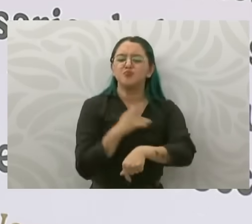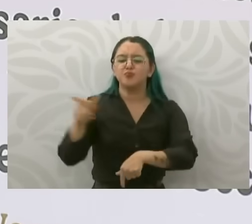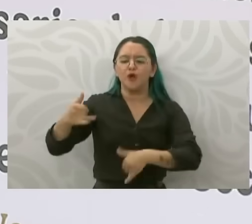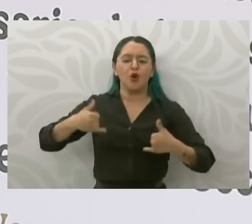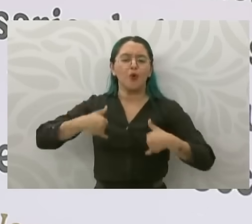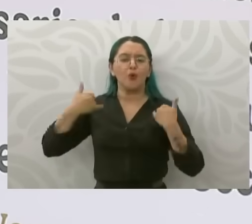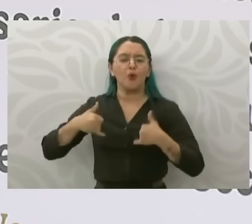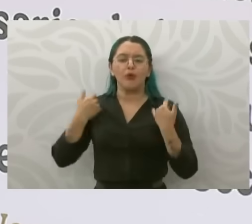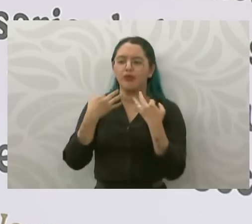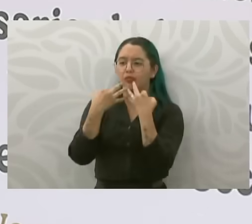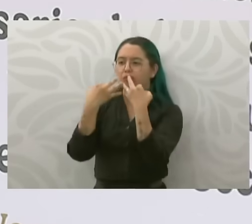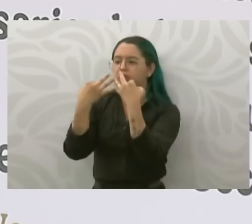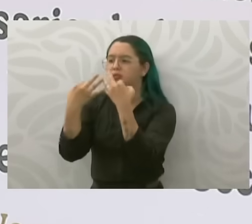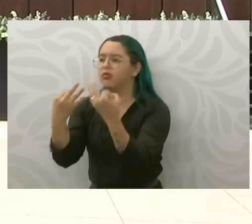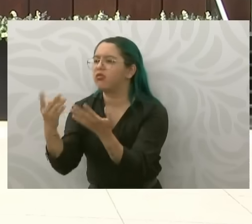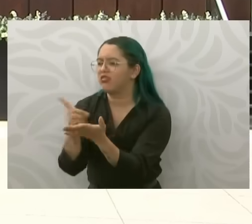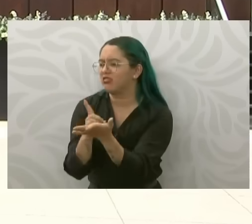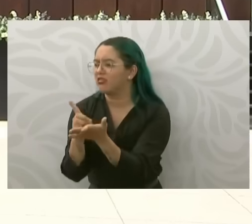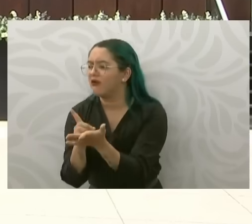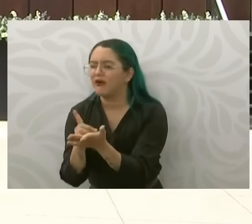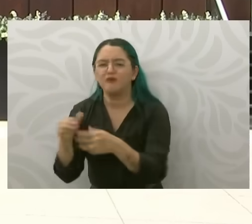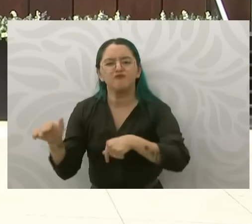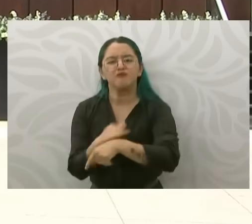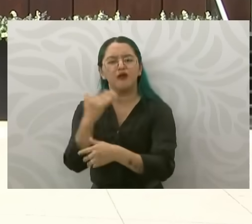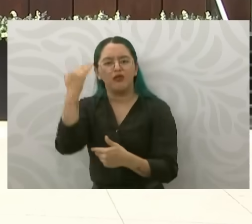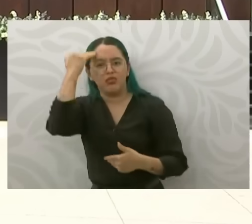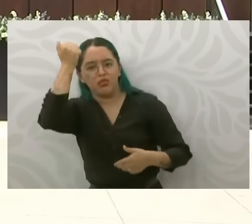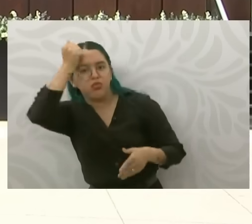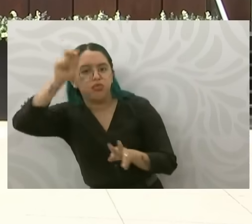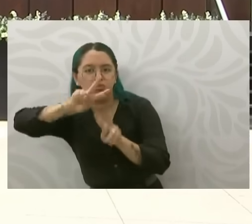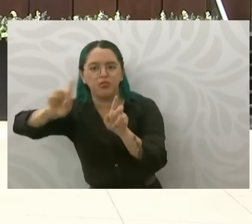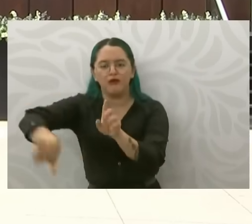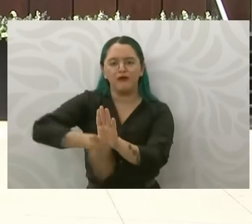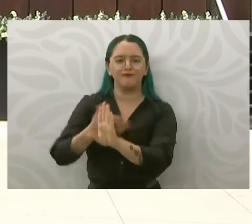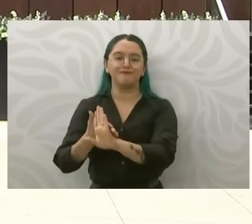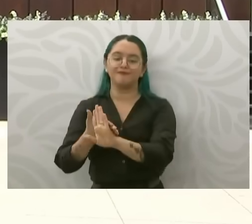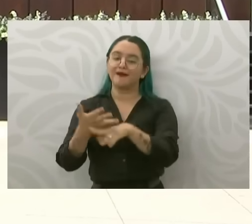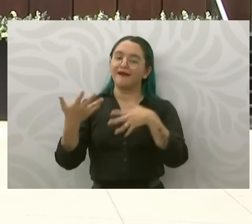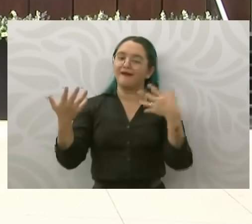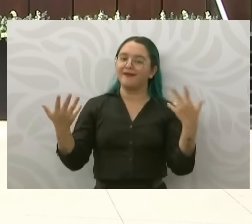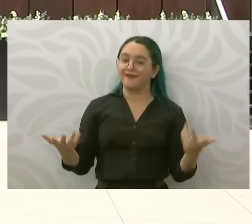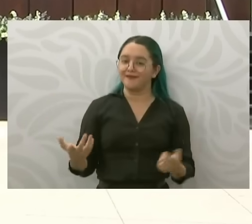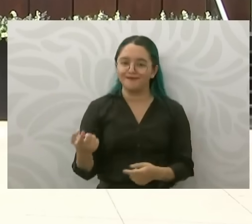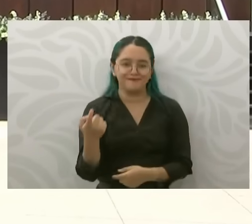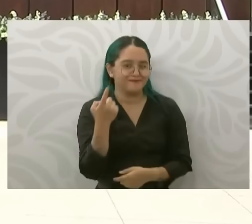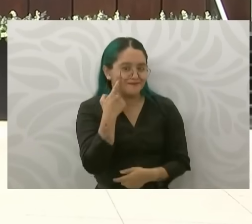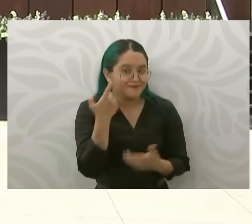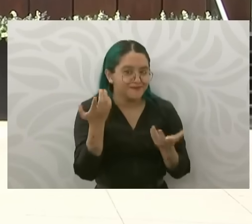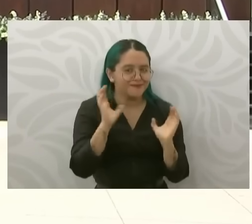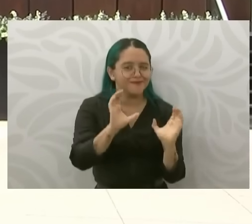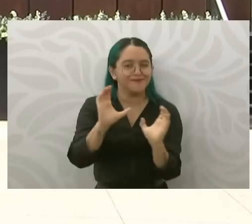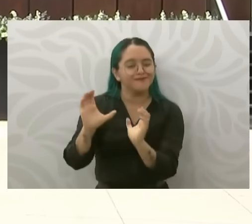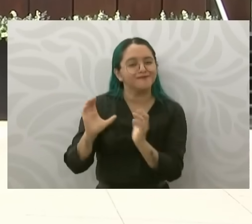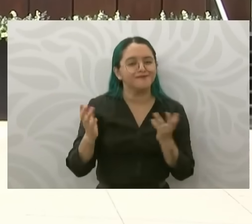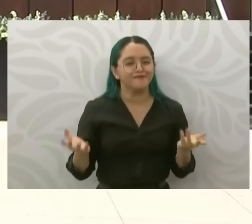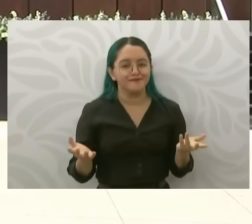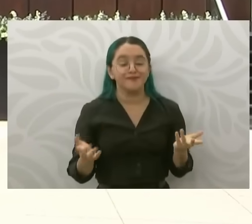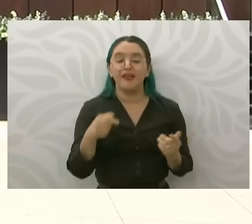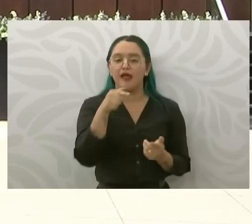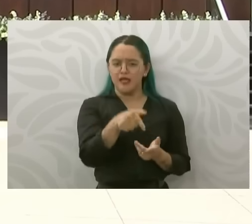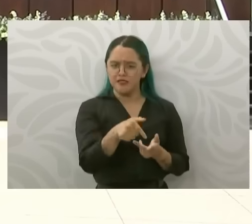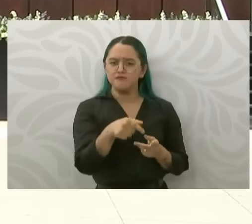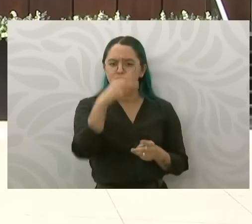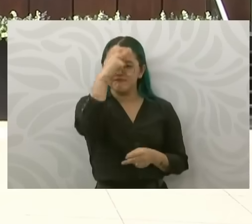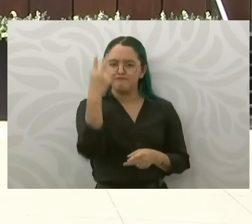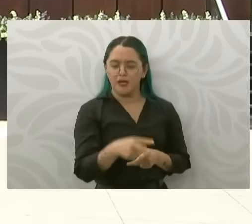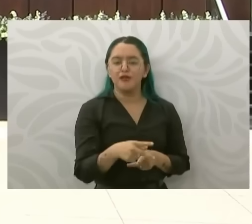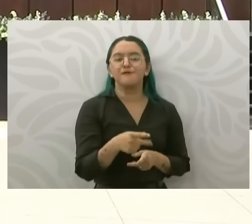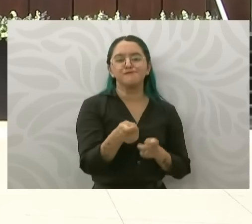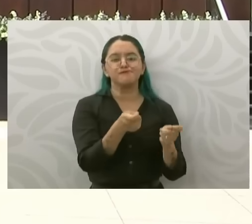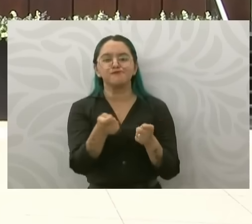adicciones y a la violencia en nuestro caso la estrategia de seguridad está en marcha y tiene el